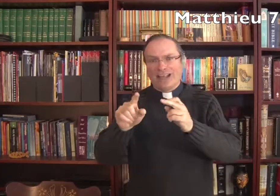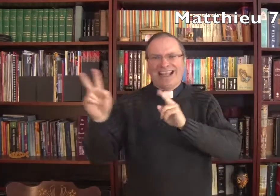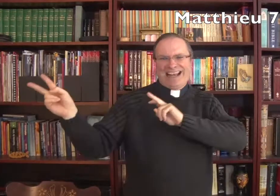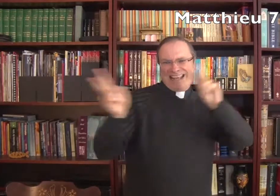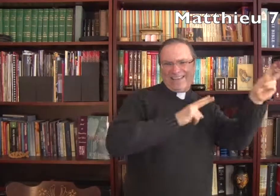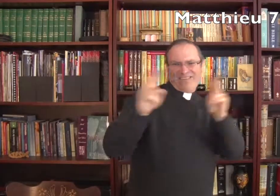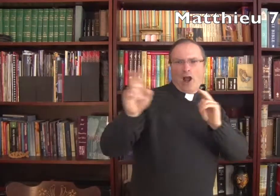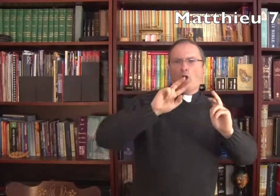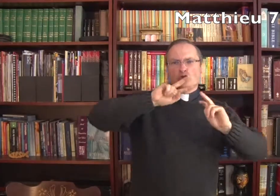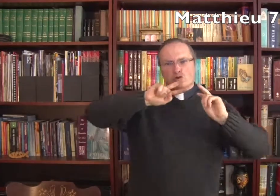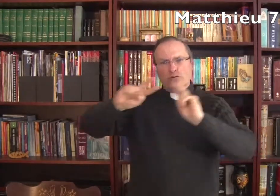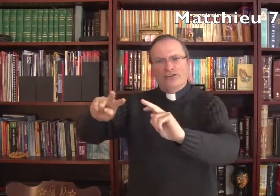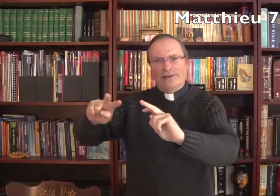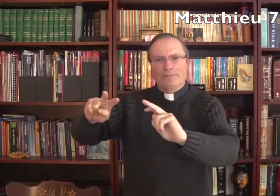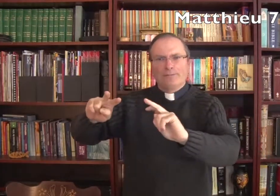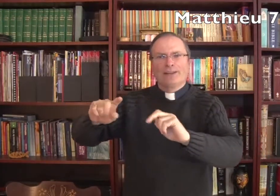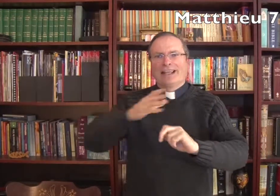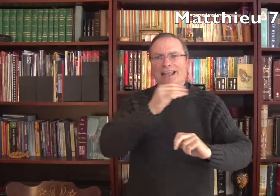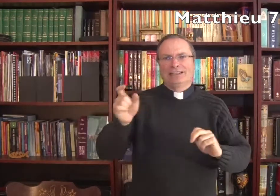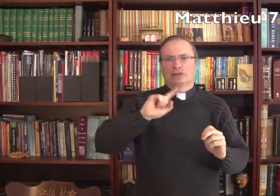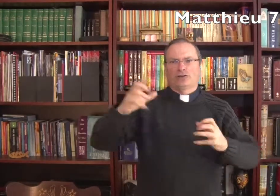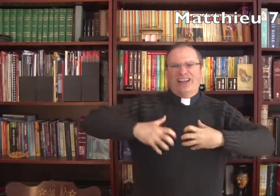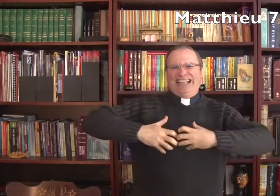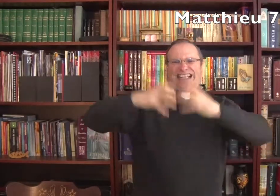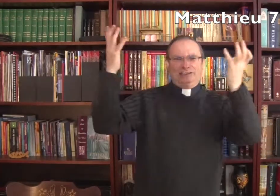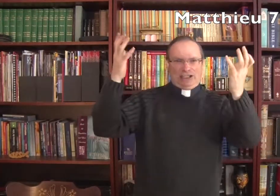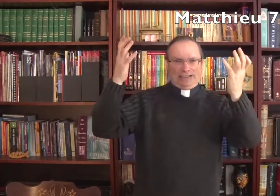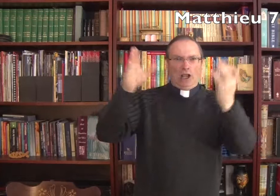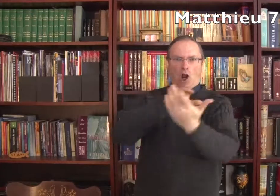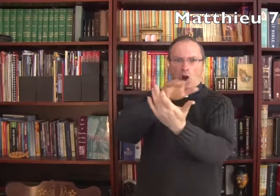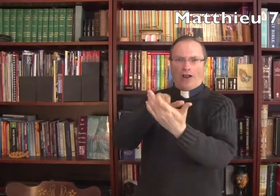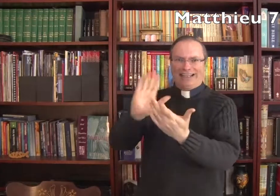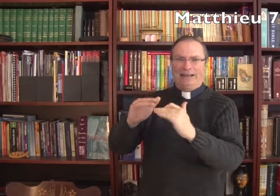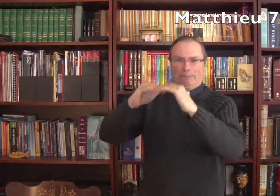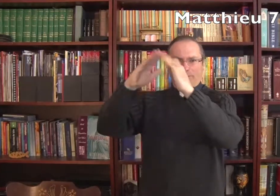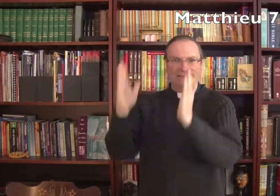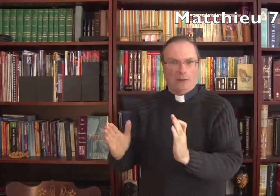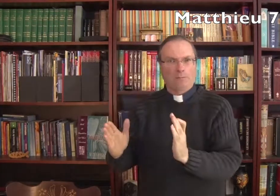les vents ont soufflé et se sont déchaînés contre cette maison;